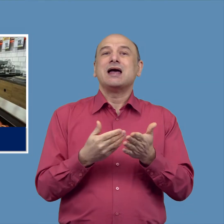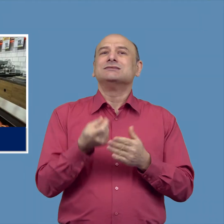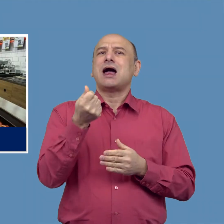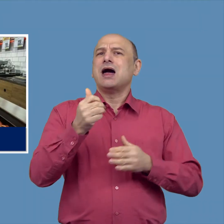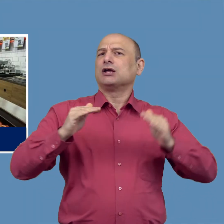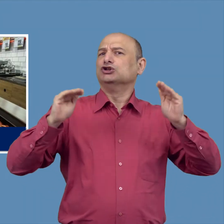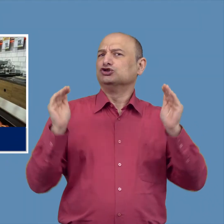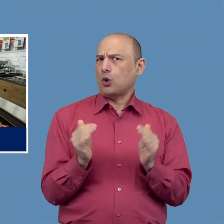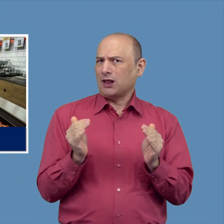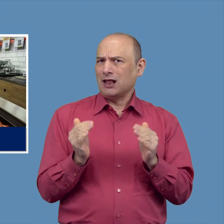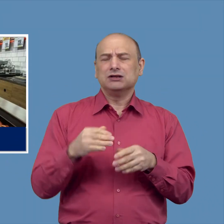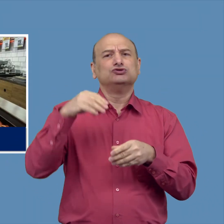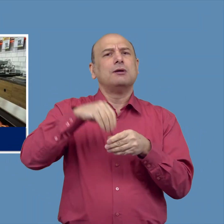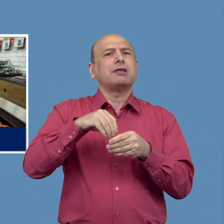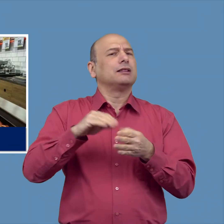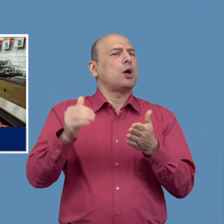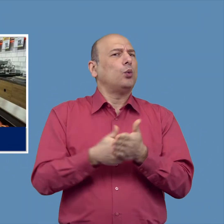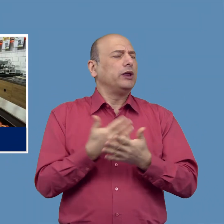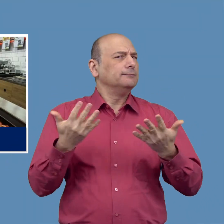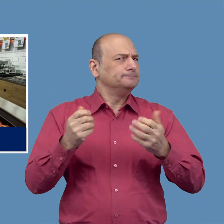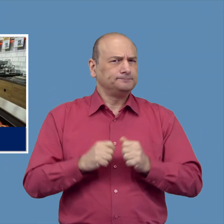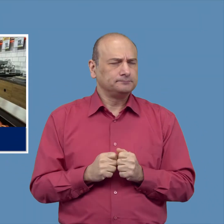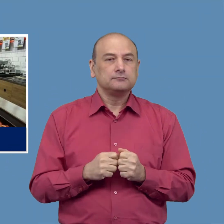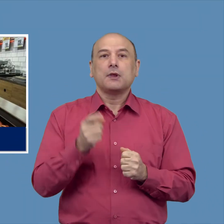Lényeges újdonság,